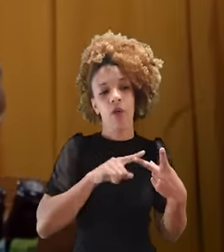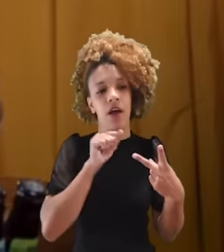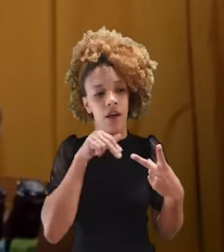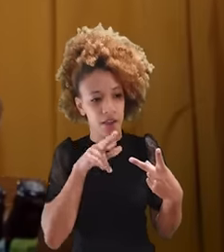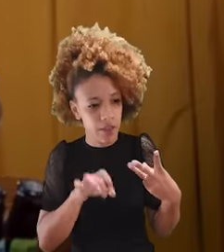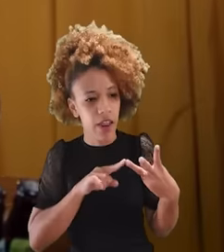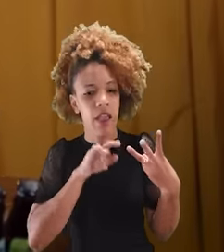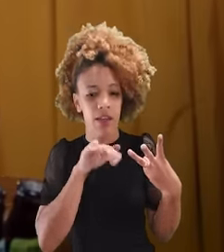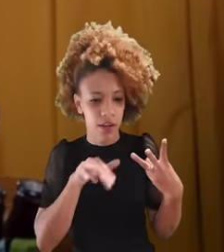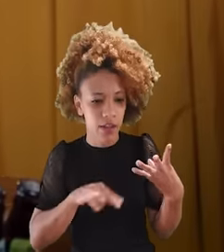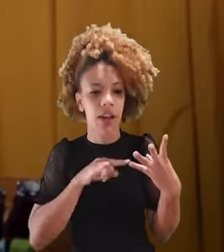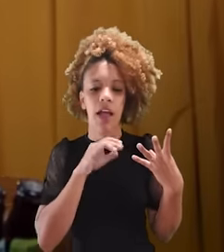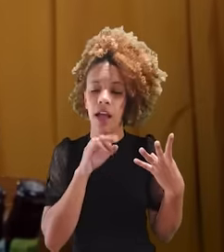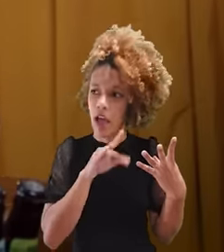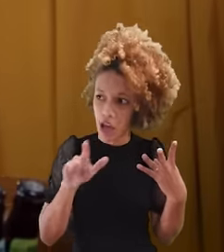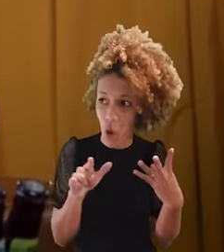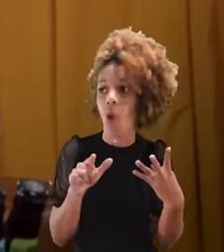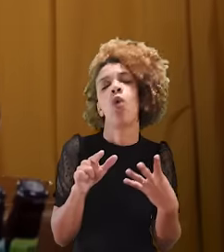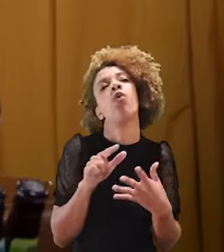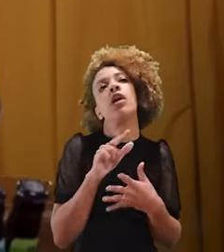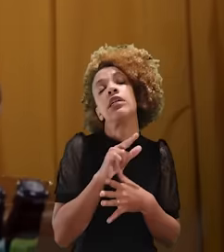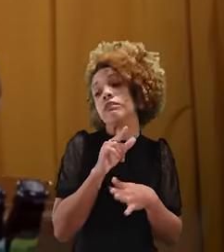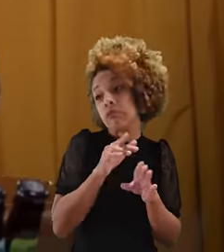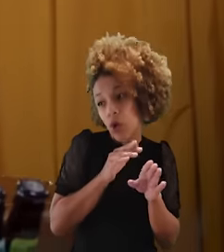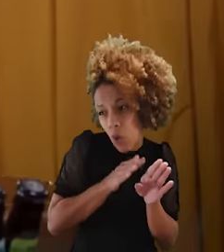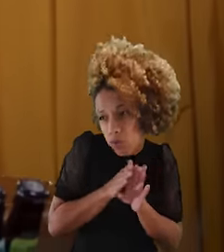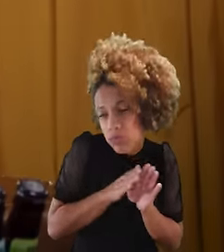Liliam Valesca Carol Garcia sob direção de João Fonseca direção musical de Tonio luques direção